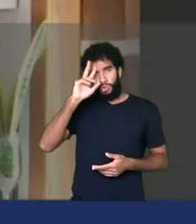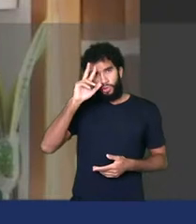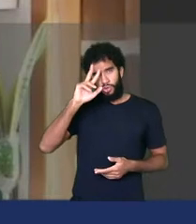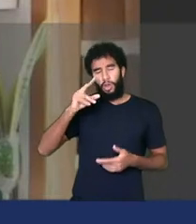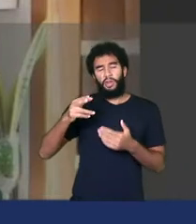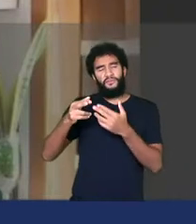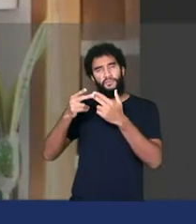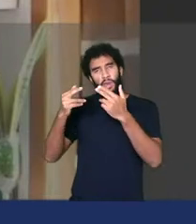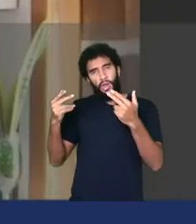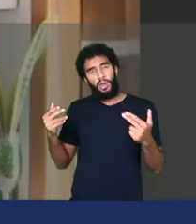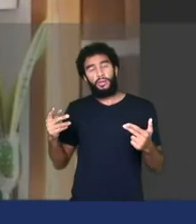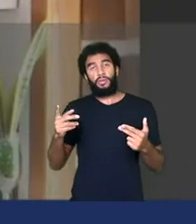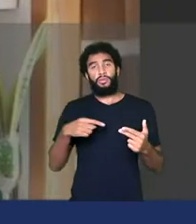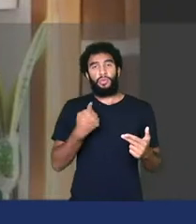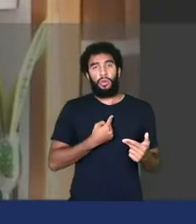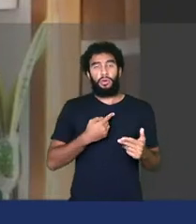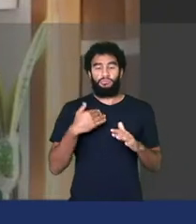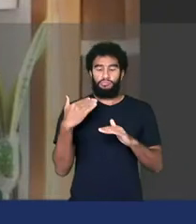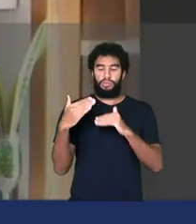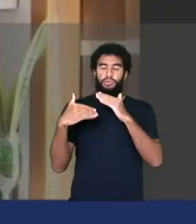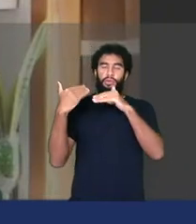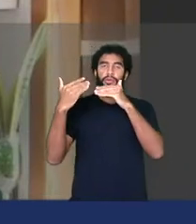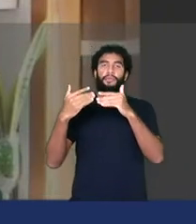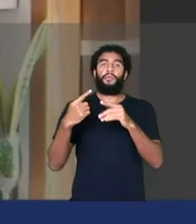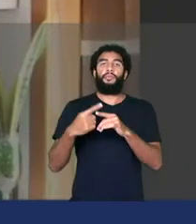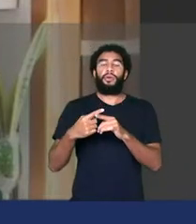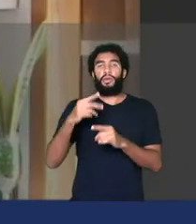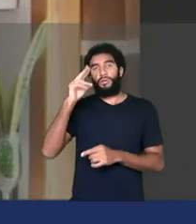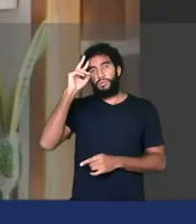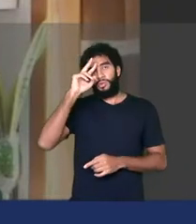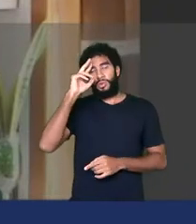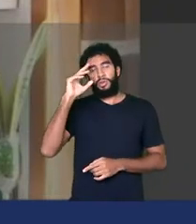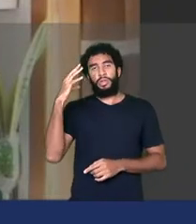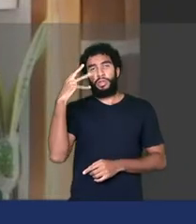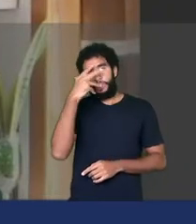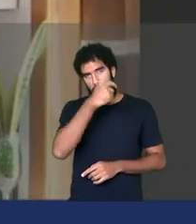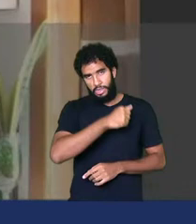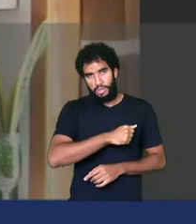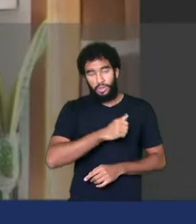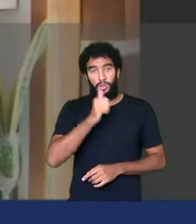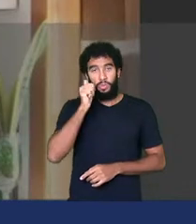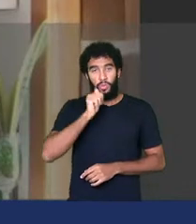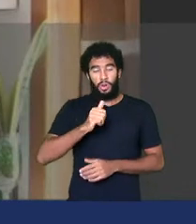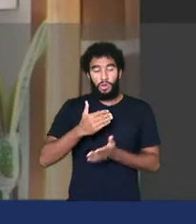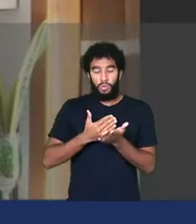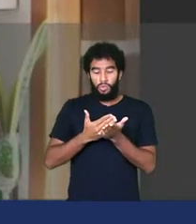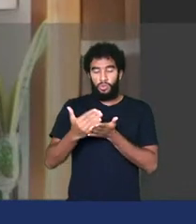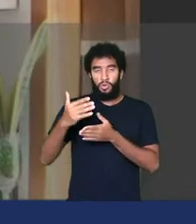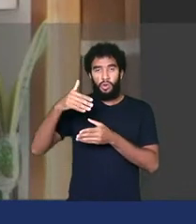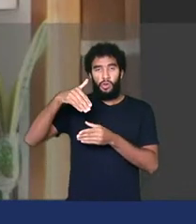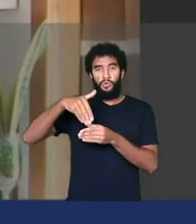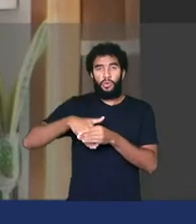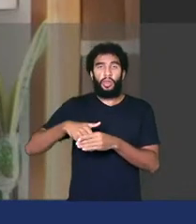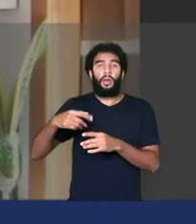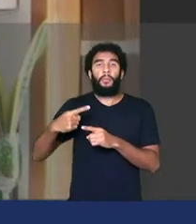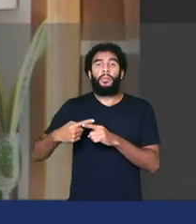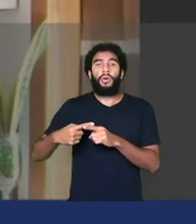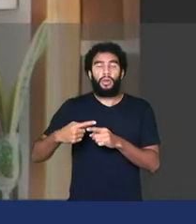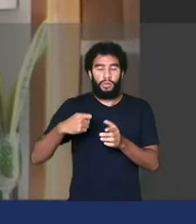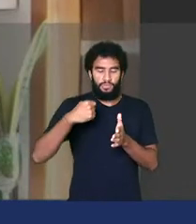VARGAS PEDINDO PARA VOTAR, E SÃO HISTÓRIAS COMO ESTAS QUE NOS ENRIQUE CEM, PORQUE SÃO HISTÓRIAS BONITAS, AS MULHERES QUE COMEÇARAM A